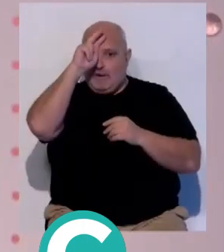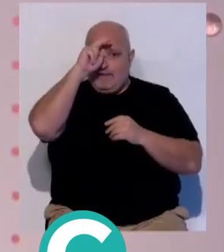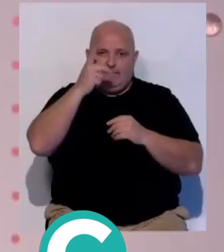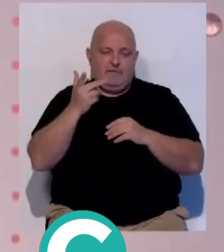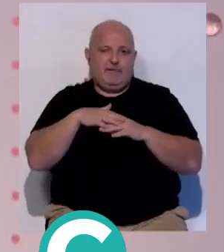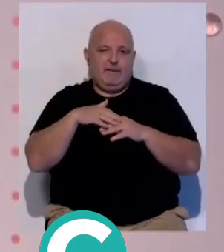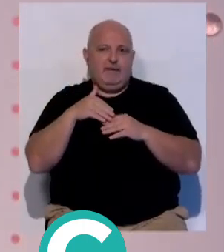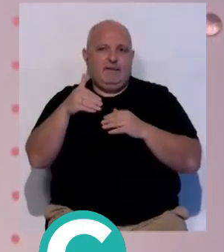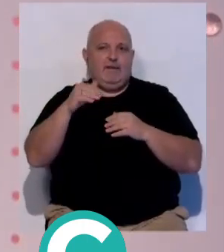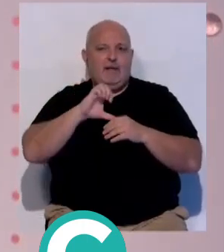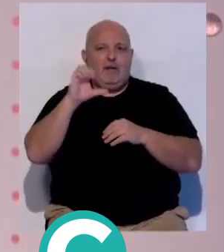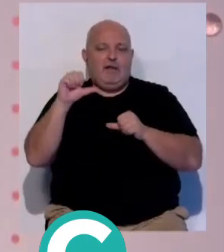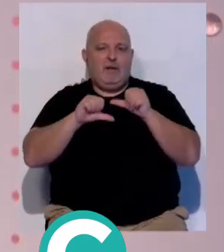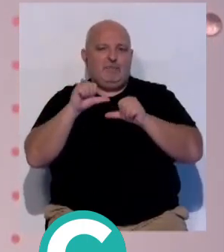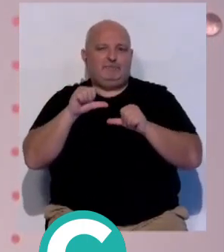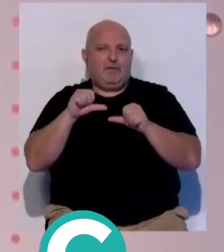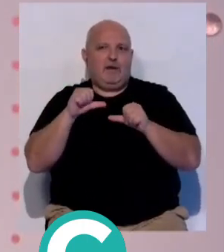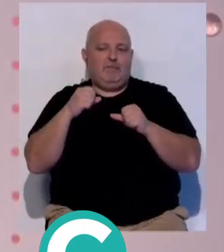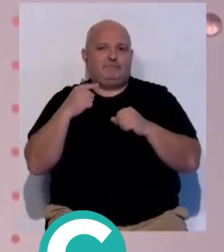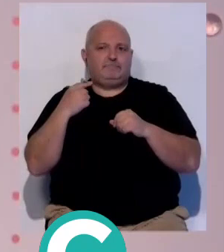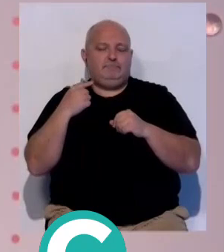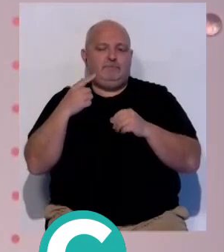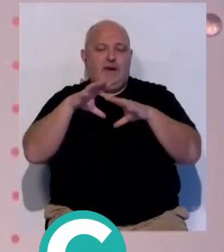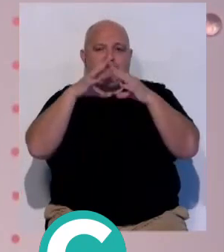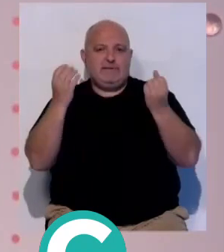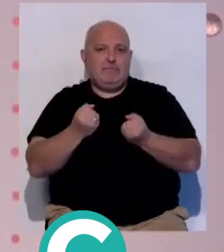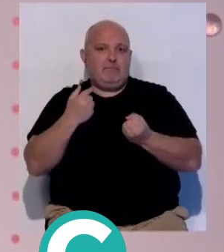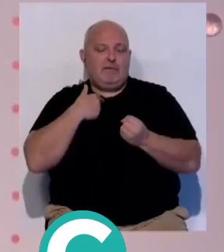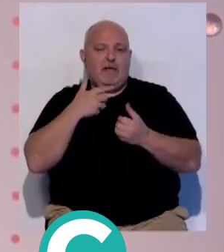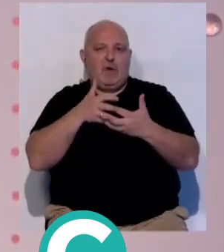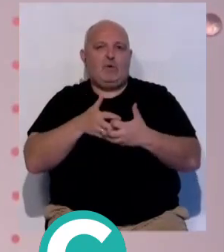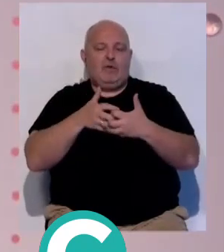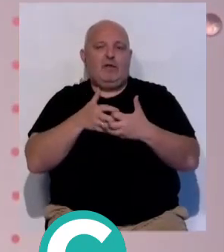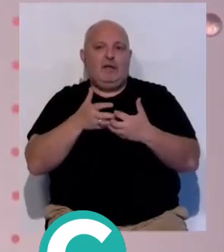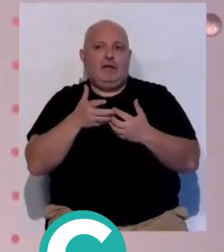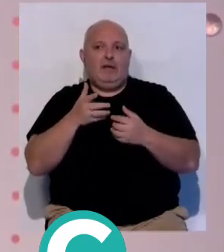este caso en la Europa League después de caer en Champions y saber peleando por el descenso Aunque